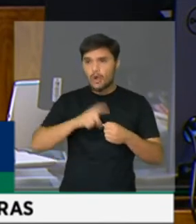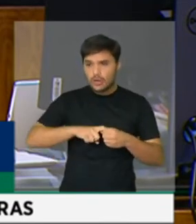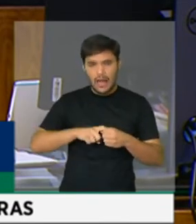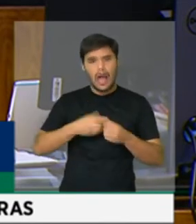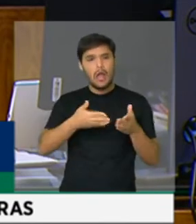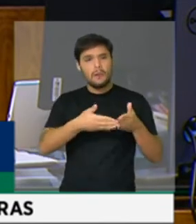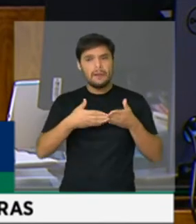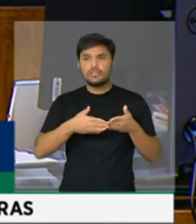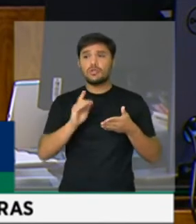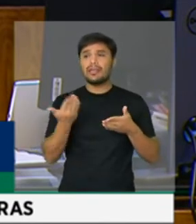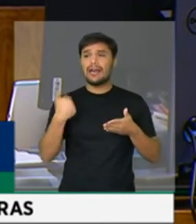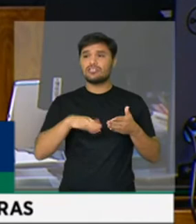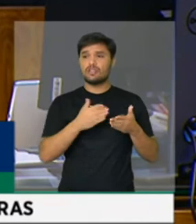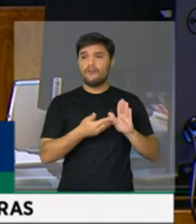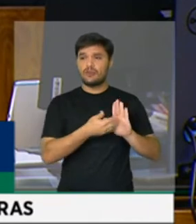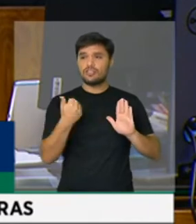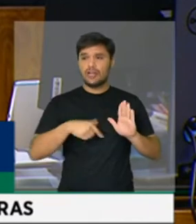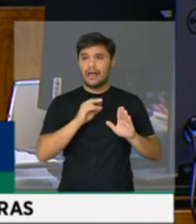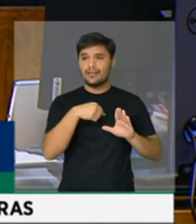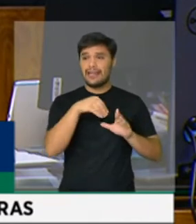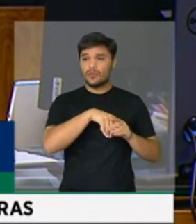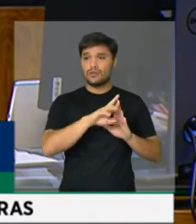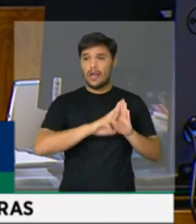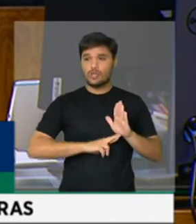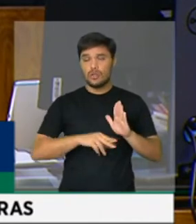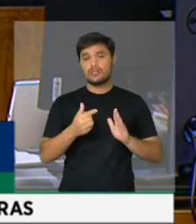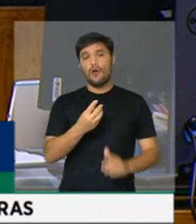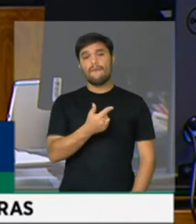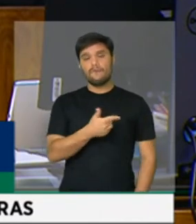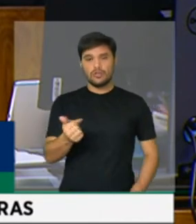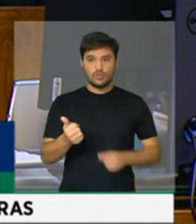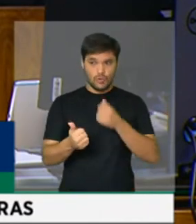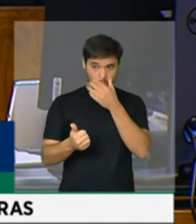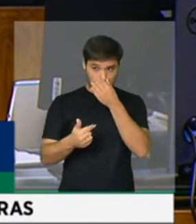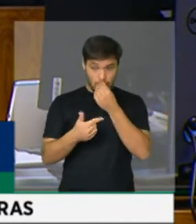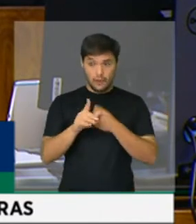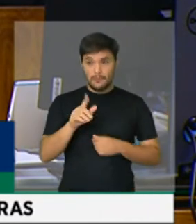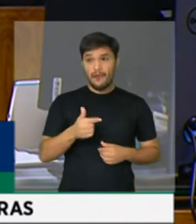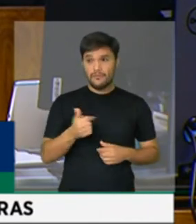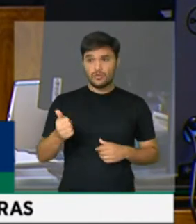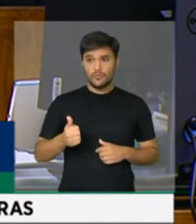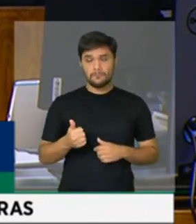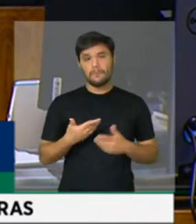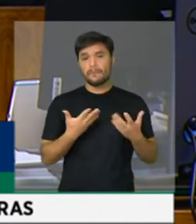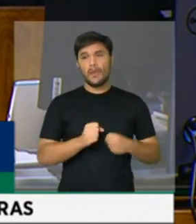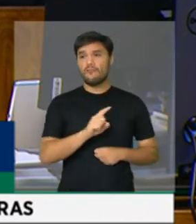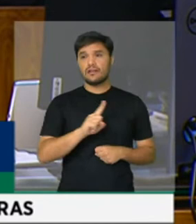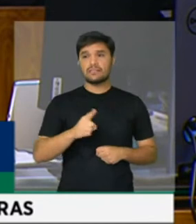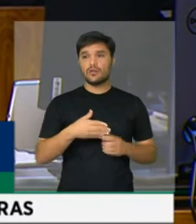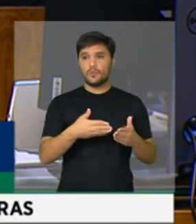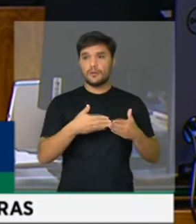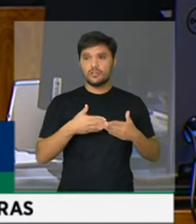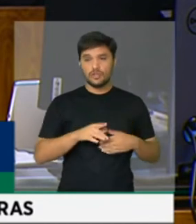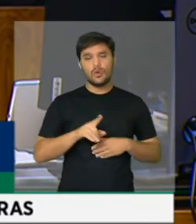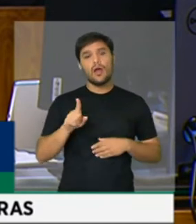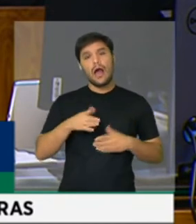PRIVATIZAÇÃO CRIMINOSA DA ELETROBRAS. [PRESIDENTE]: DEPUTADO GLAUBER, RESPONDO ENDO A QUESTÃO DE ORDEM DE VOSSA EXCELÊNCIA, A PARTE QUE FALA DE VOSSA EXCELÊNCIA NO ARTIGO 117 ELE NÃO TEM NENHUMA